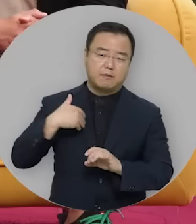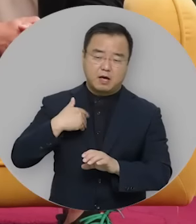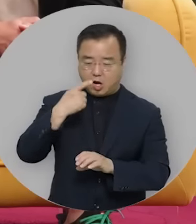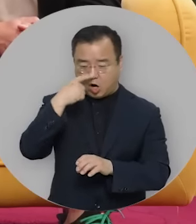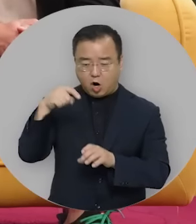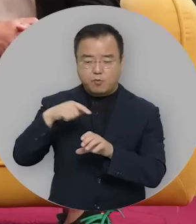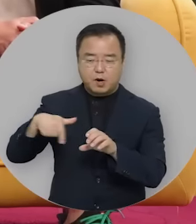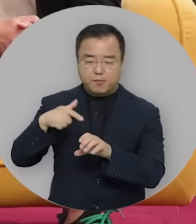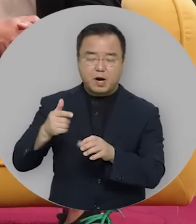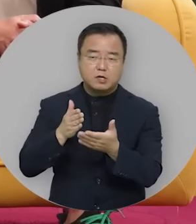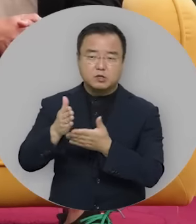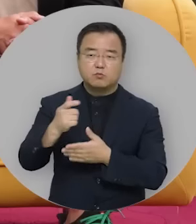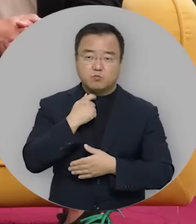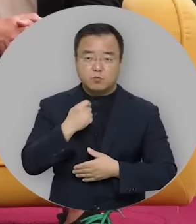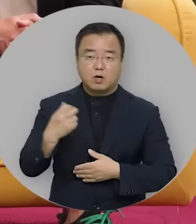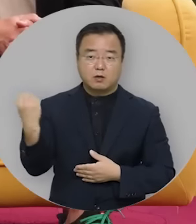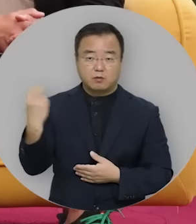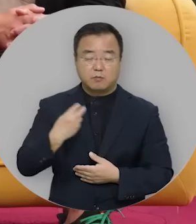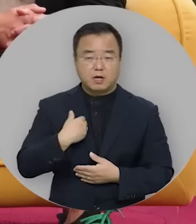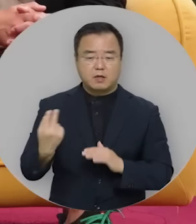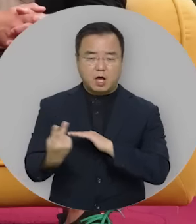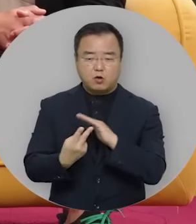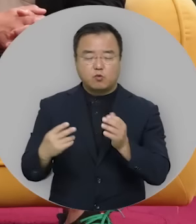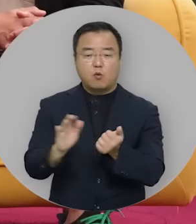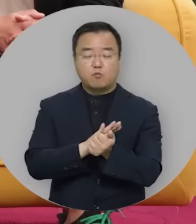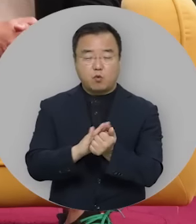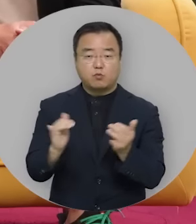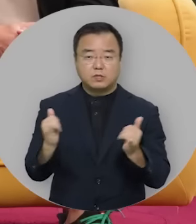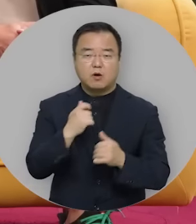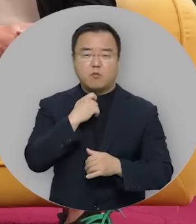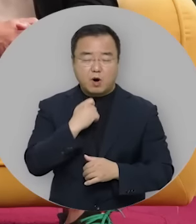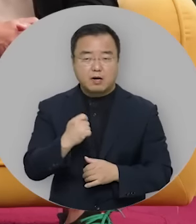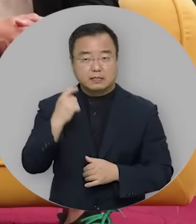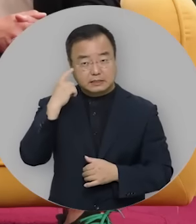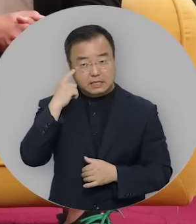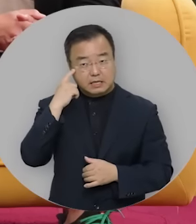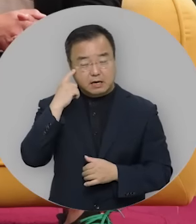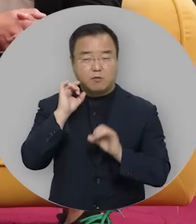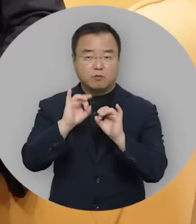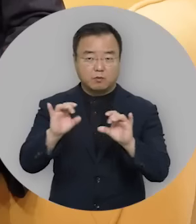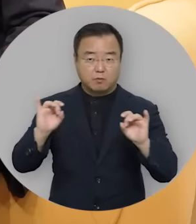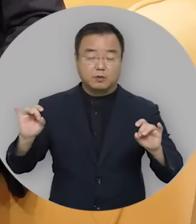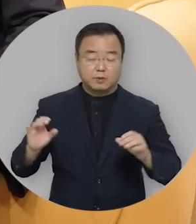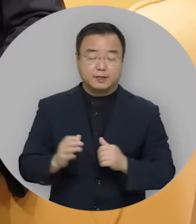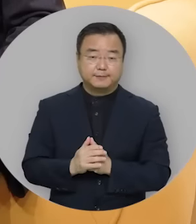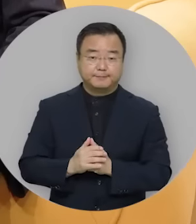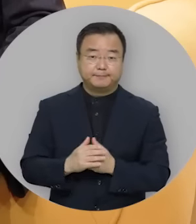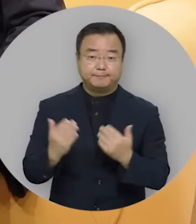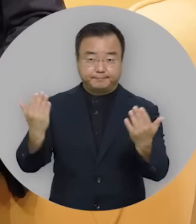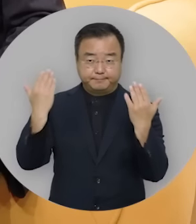아니면 '나는 갑자기 요양보호사가 되고 싶어.'라는 생각을 가질 수밖에 없습니다. 그렇게 되면 우리 학교에서는